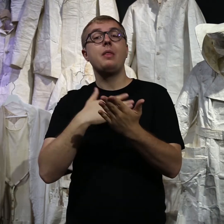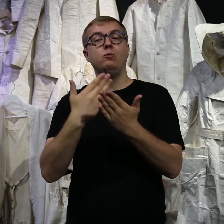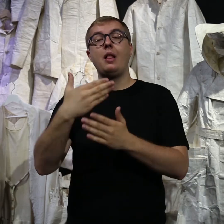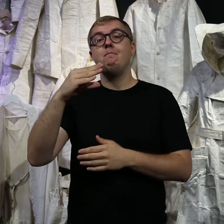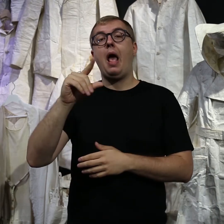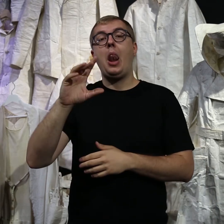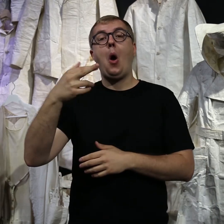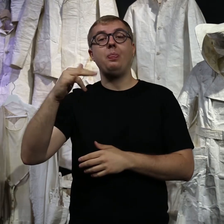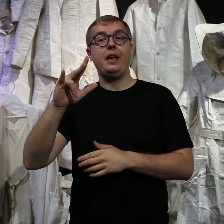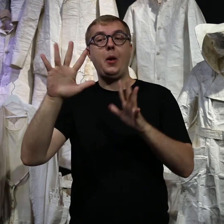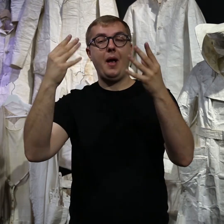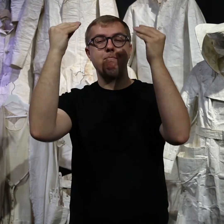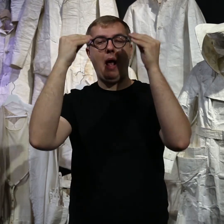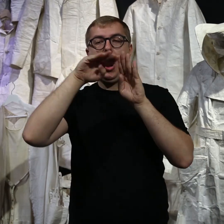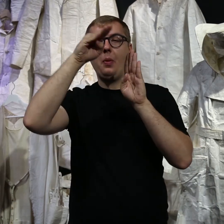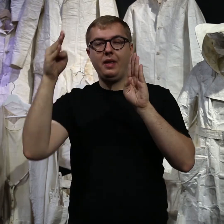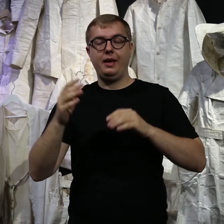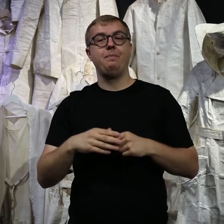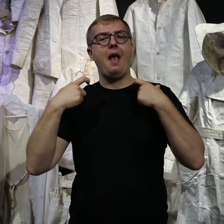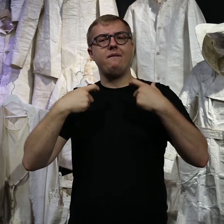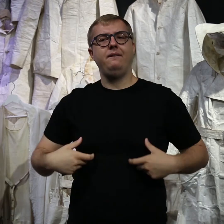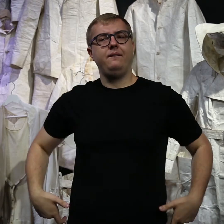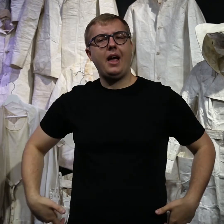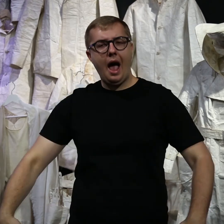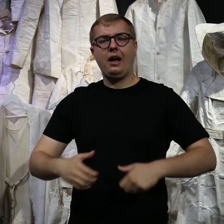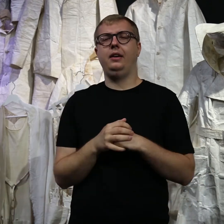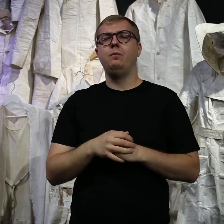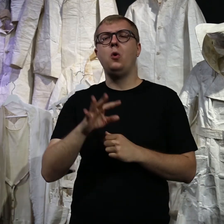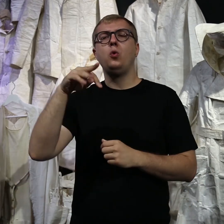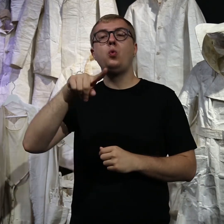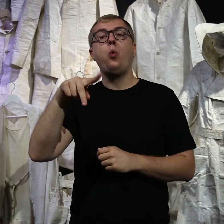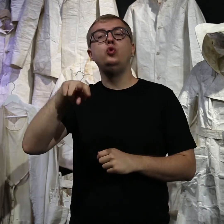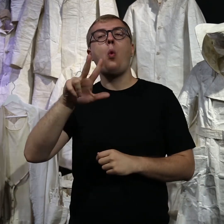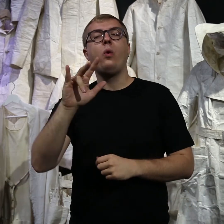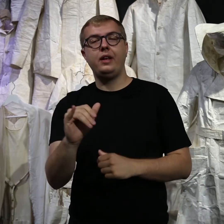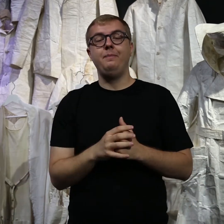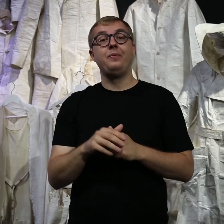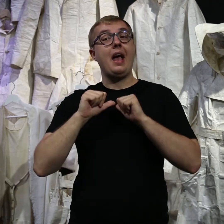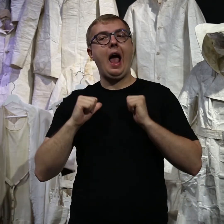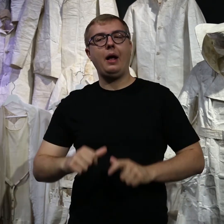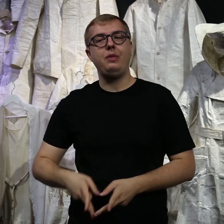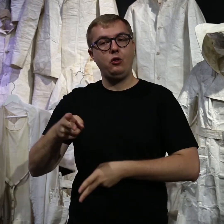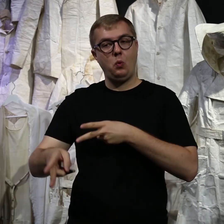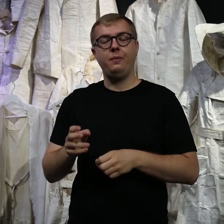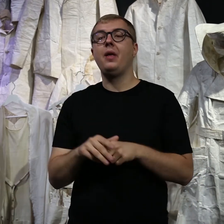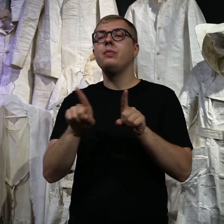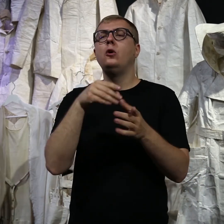np. meloników, fraków, tużurków, garniturów.